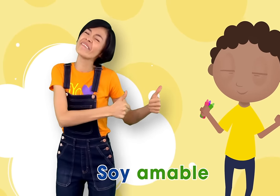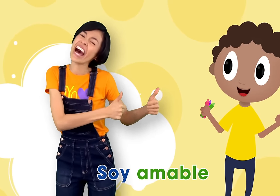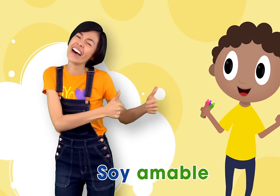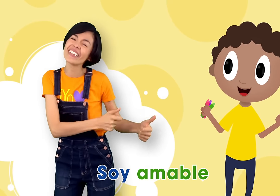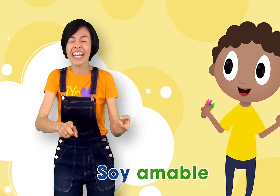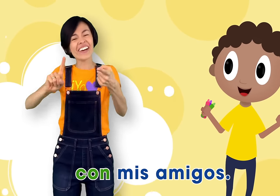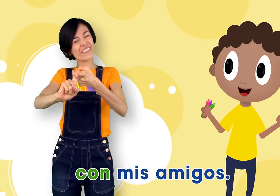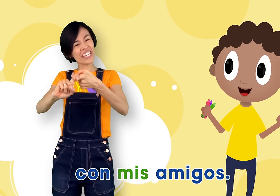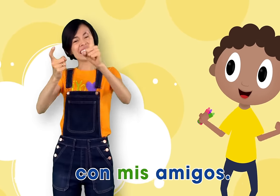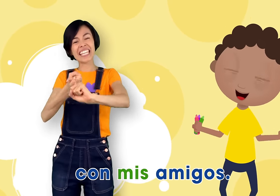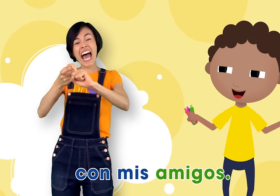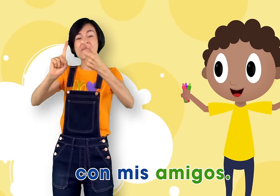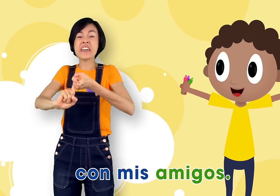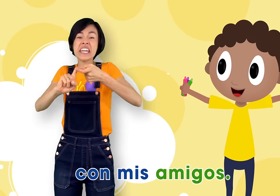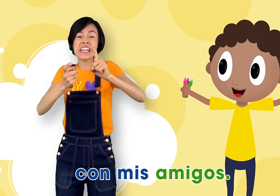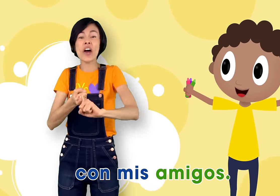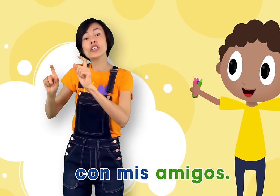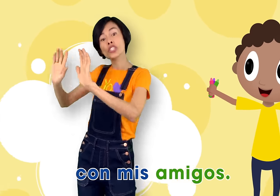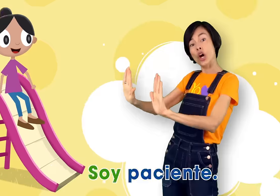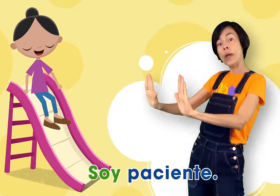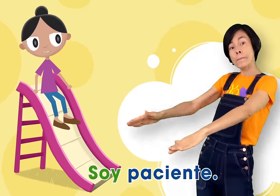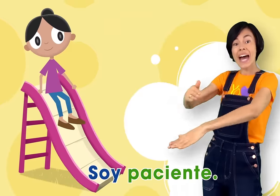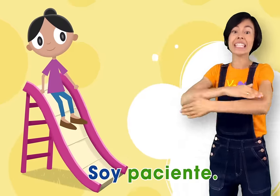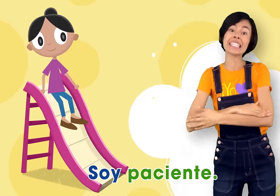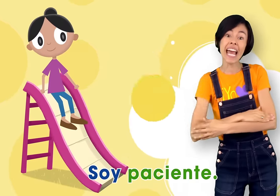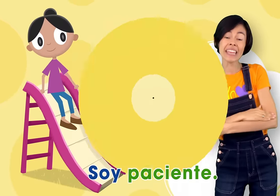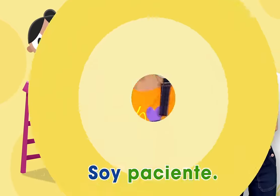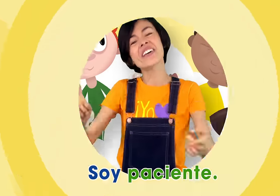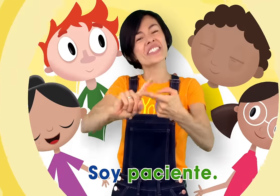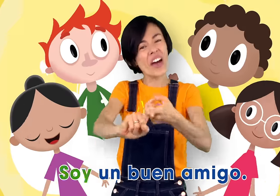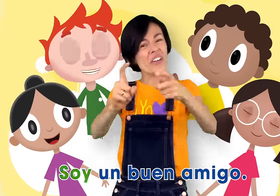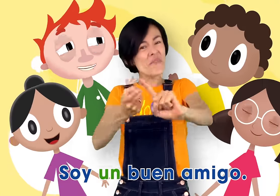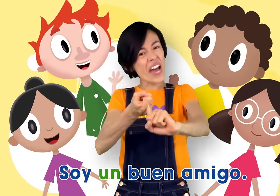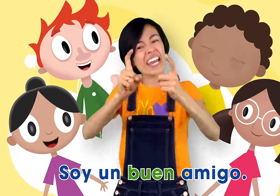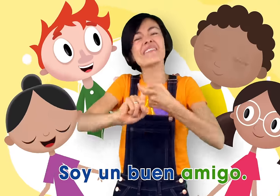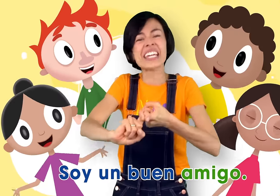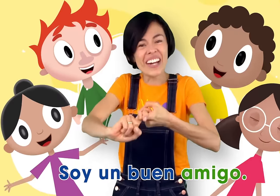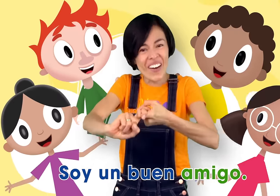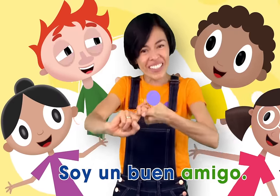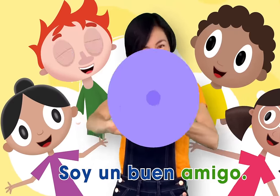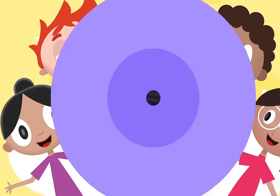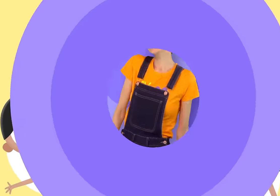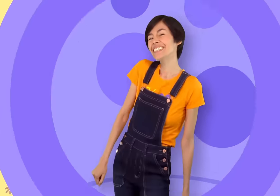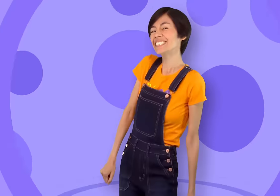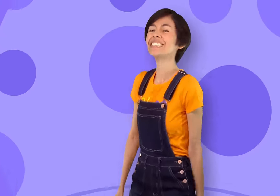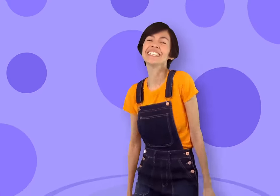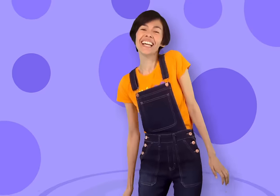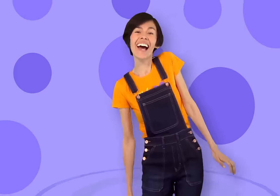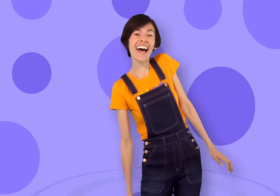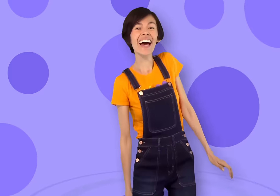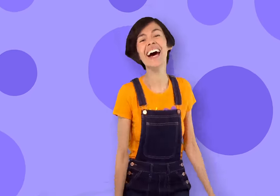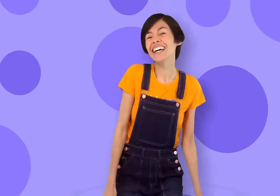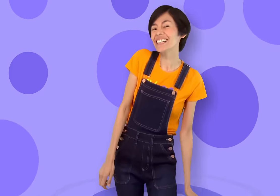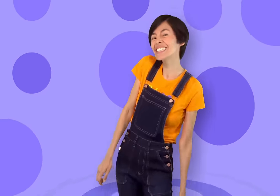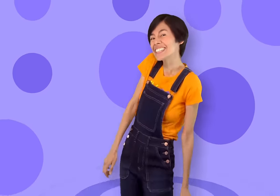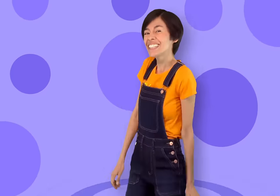Eso hacen los amigos, los amigos de verdad.